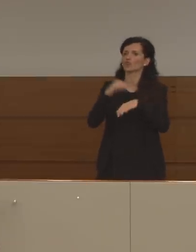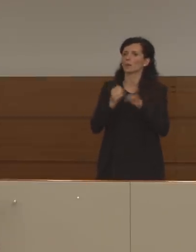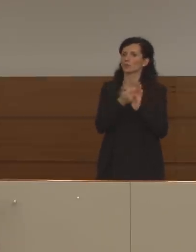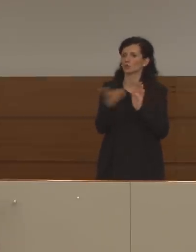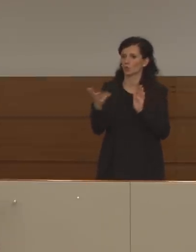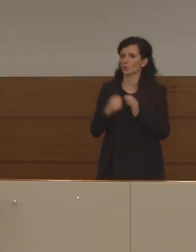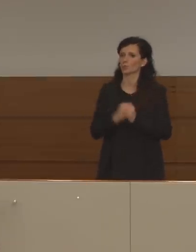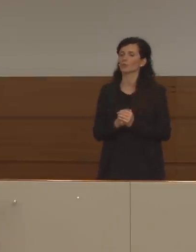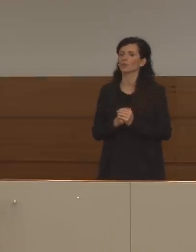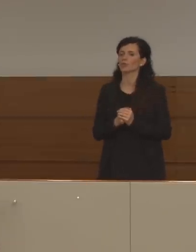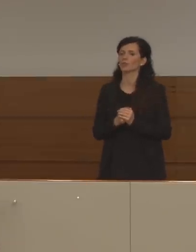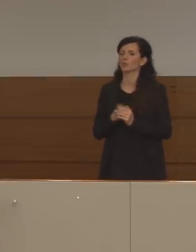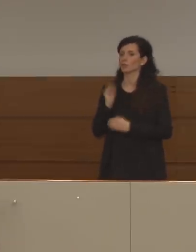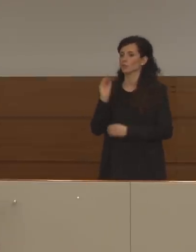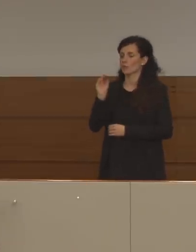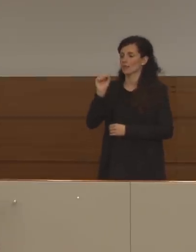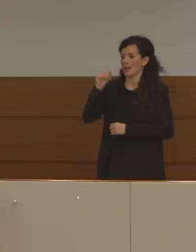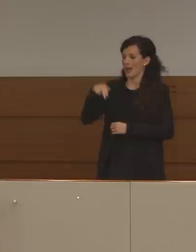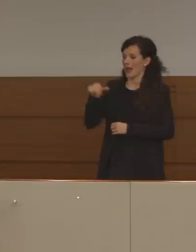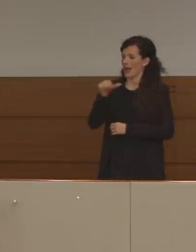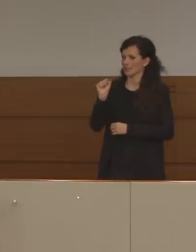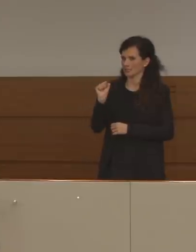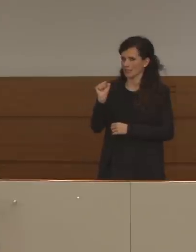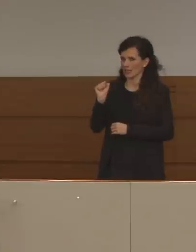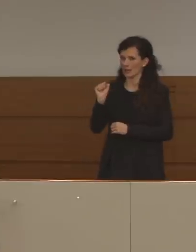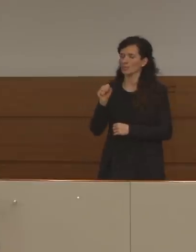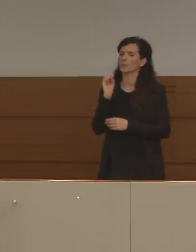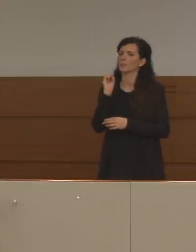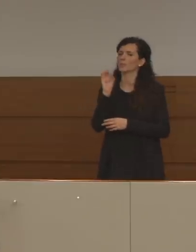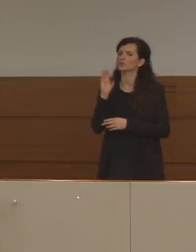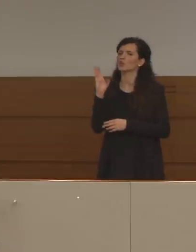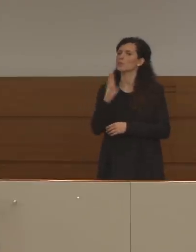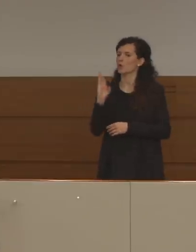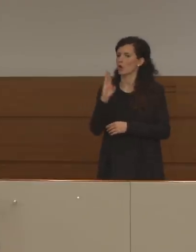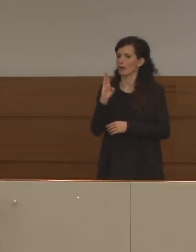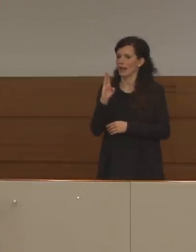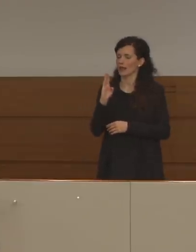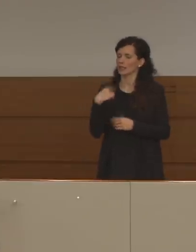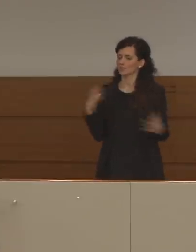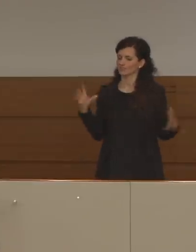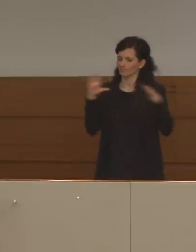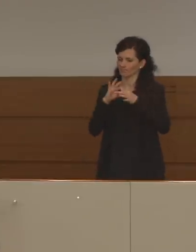(domanda giornalista) Matteo Guidelli dell'Ansa, Commissario Borrelli mi ricollego alla risposta che ha dato prima sulle